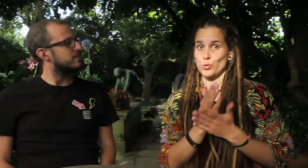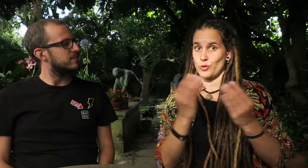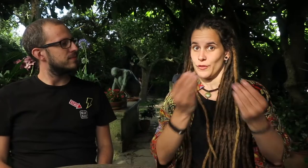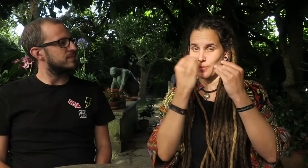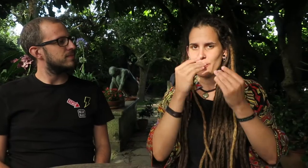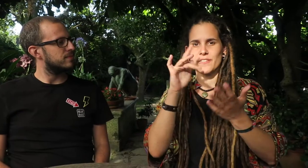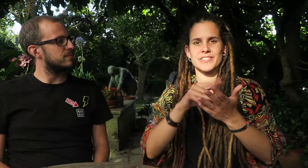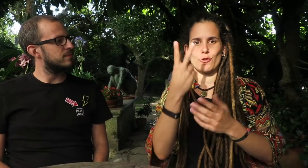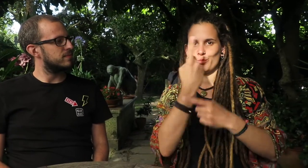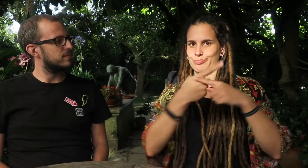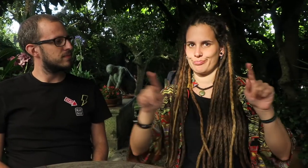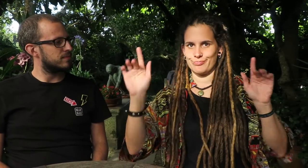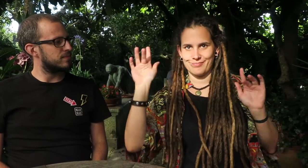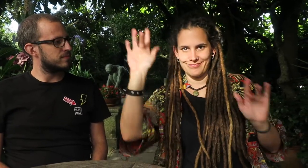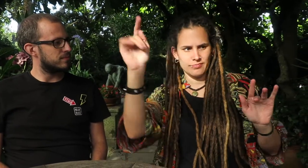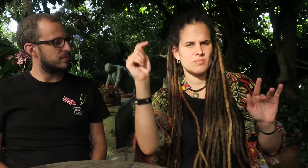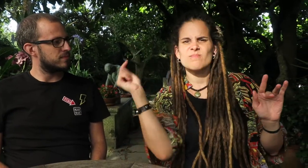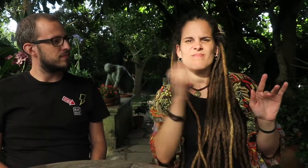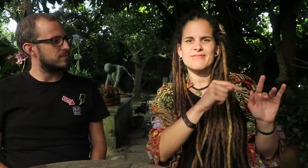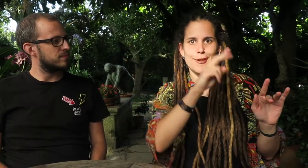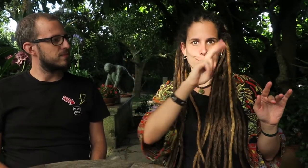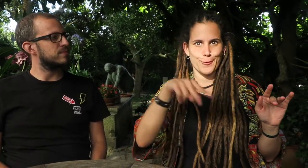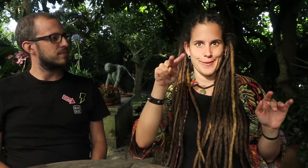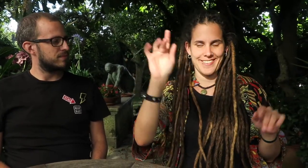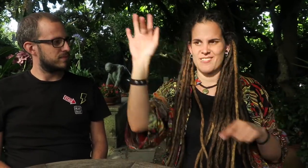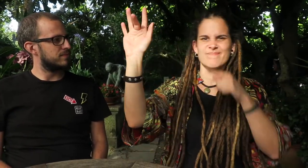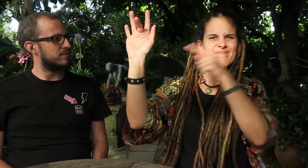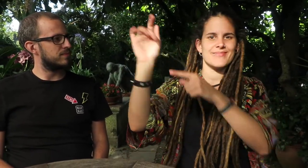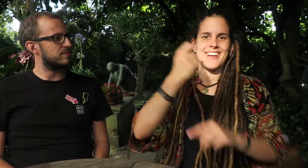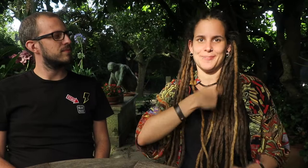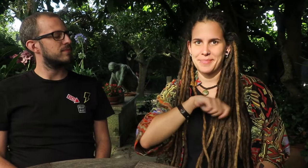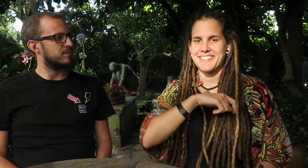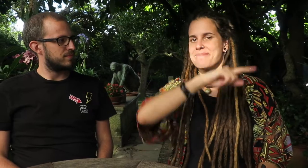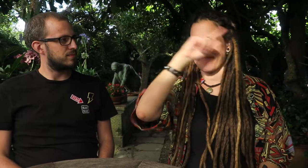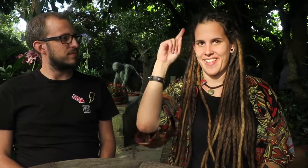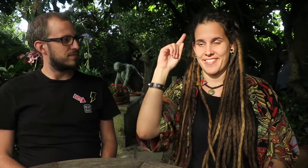El curso está organizado en dos fechas distintas: La primera parte será en Noruega, la segunda en España, en Madrid.